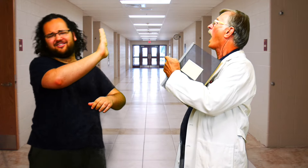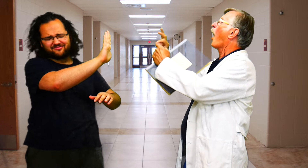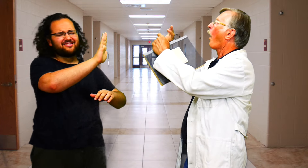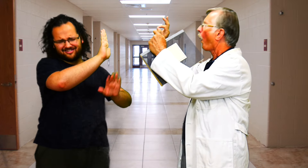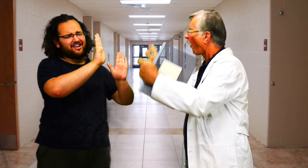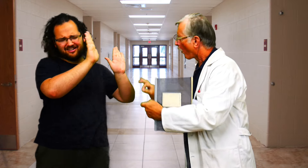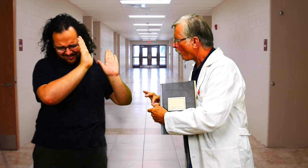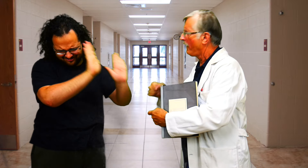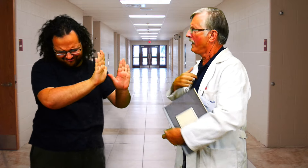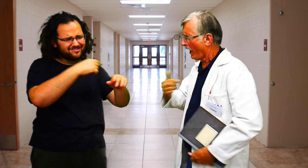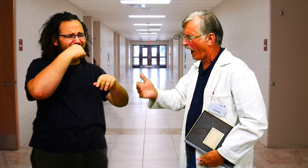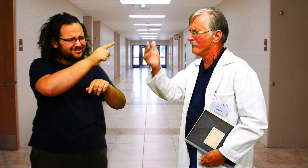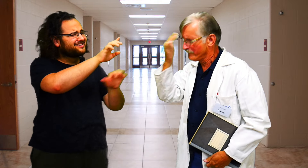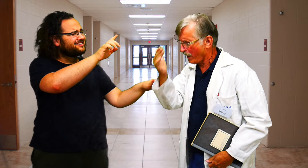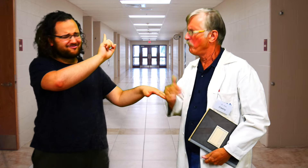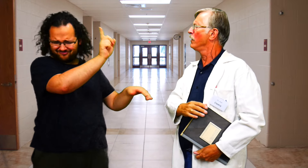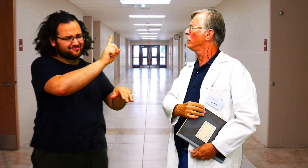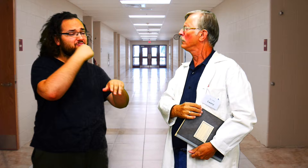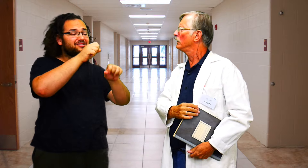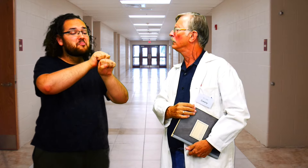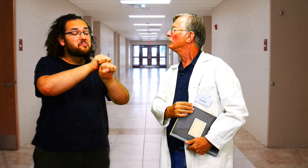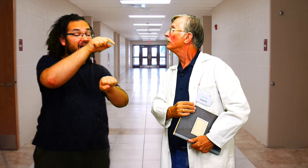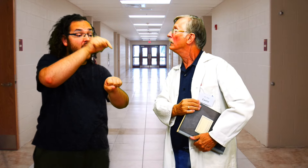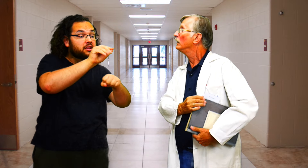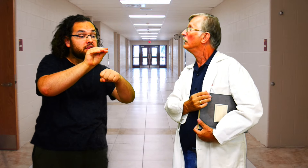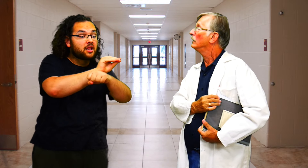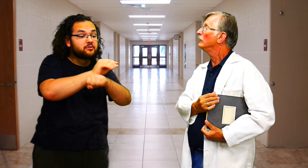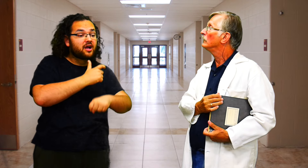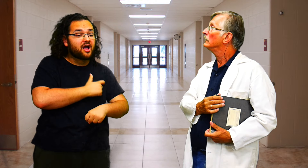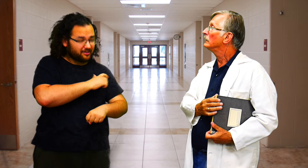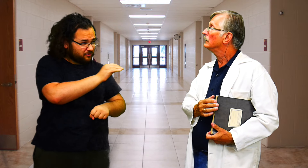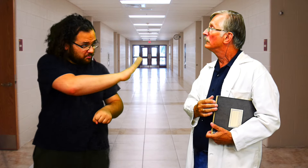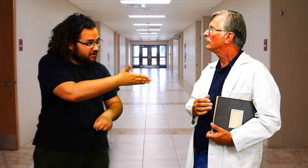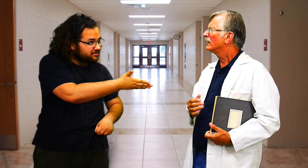Mam ogólną wiedzę... A masz jakikolwiek certyfikat, dyplom z kardiologii?